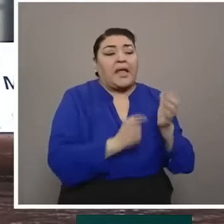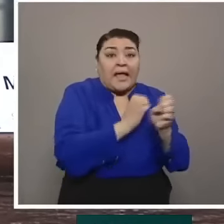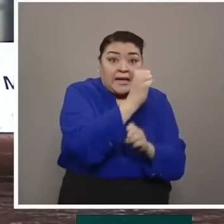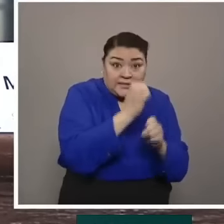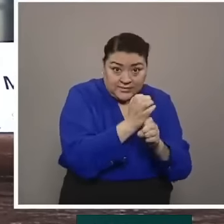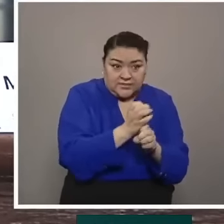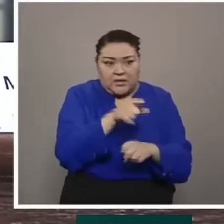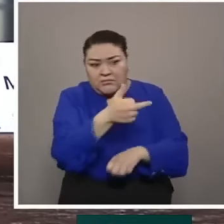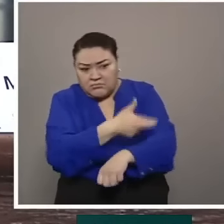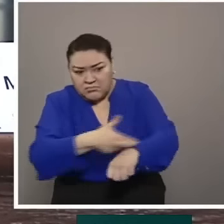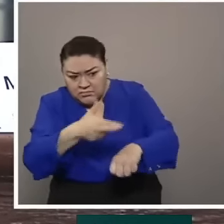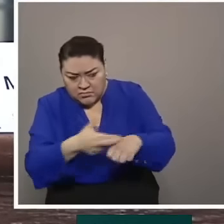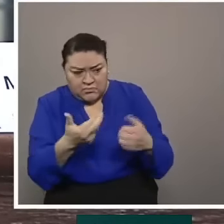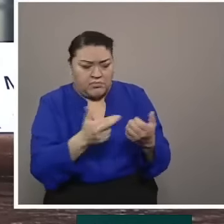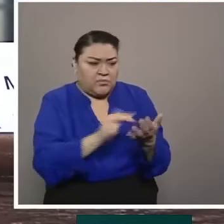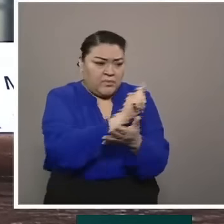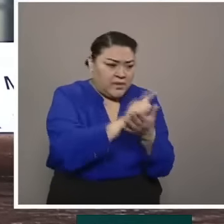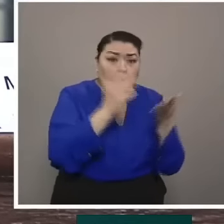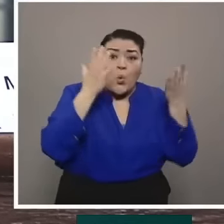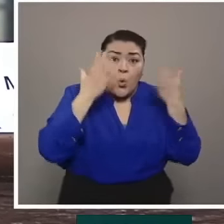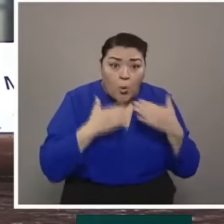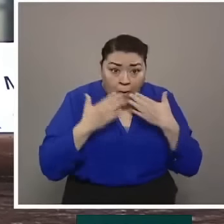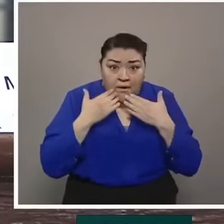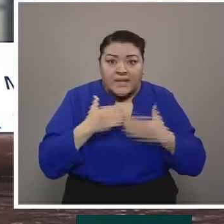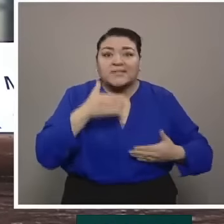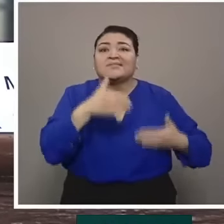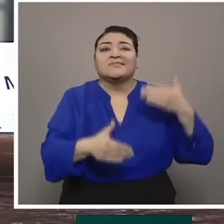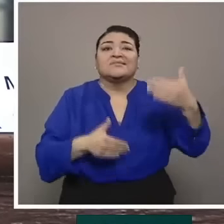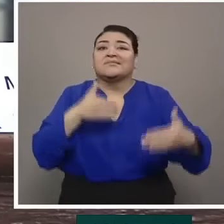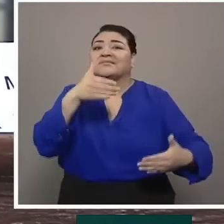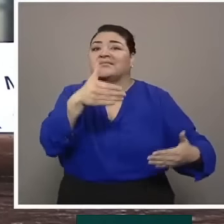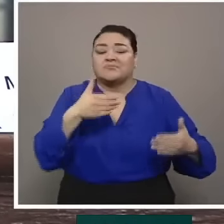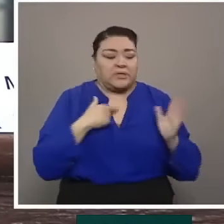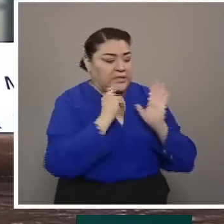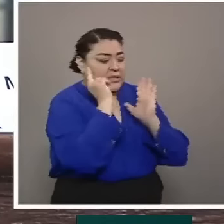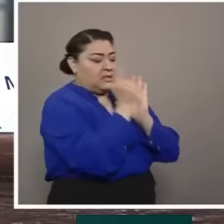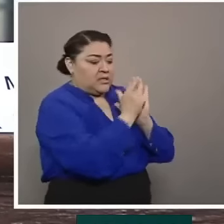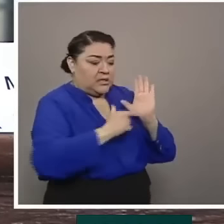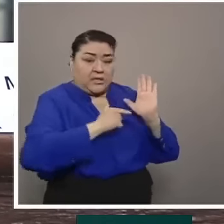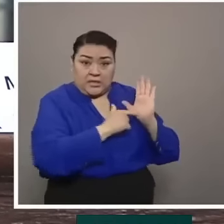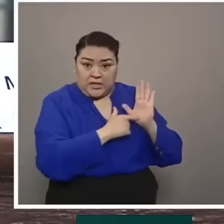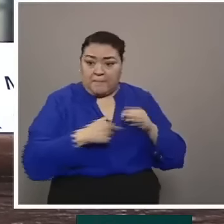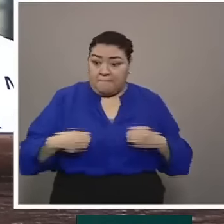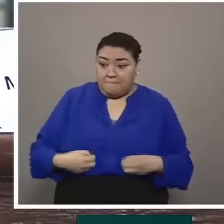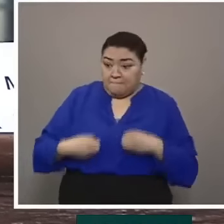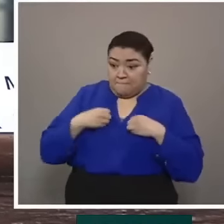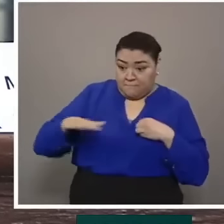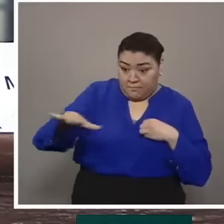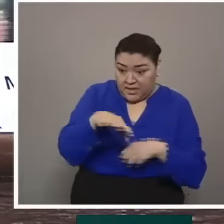para ejercerlos, produce una brecha entre el reconocimiento formal y la efectividad real.